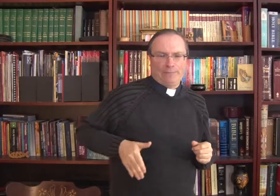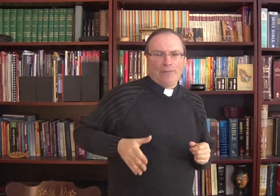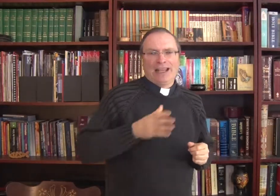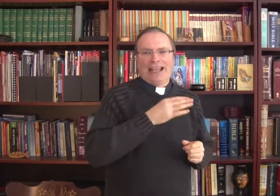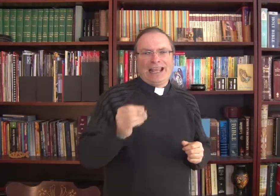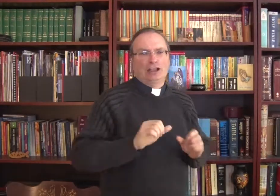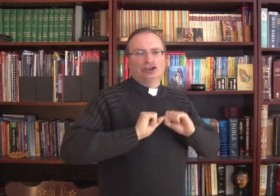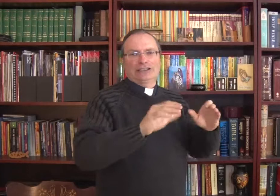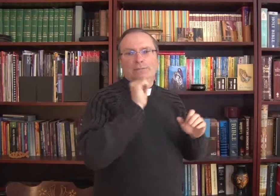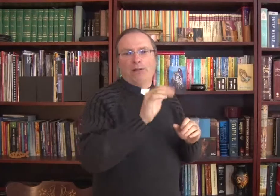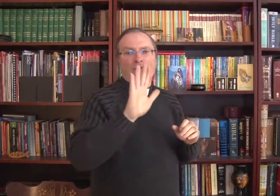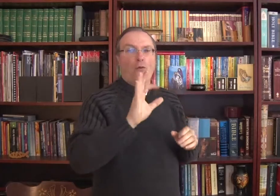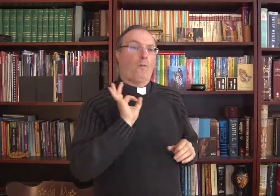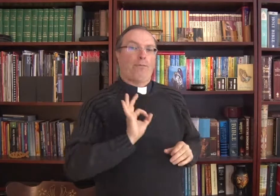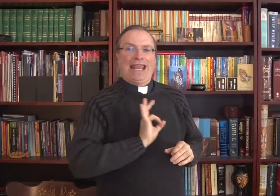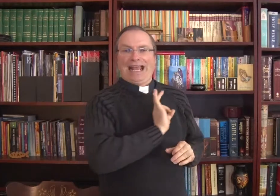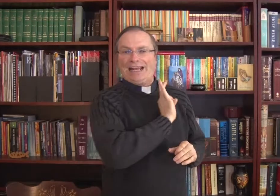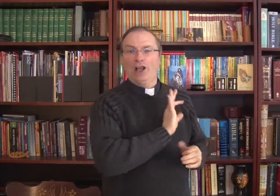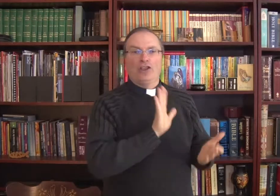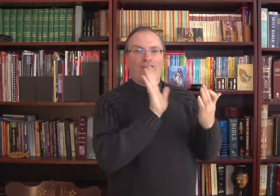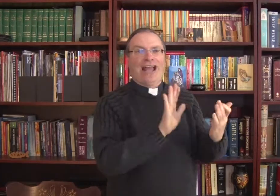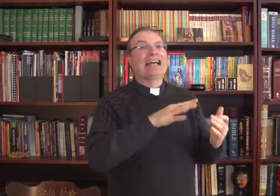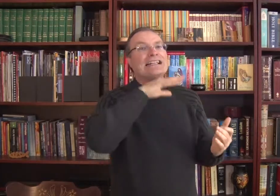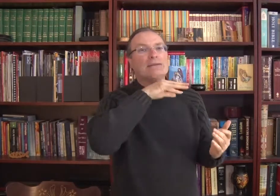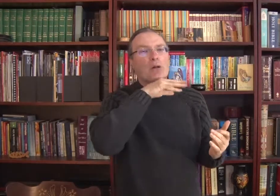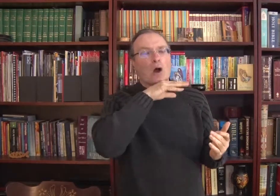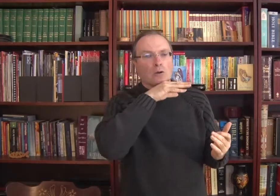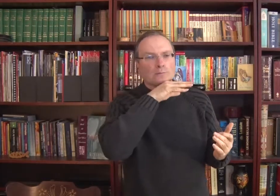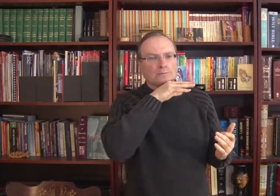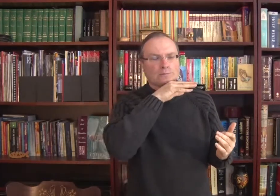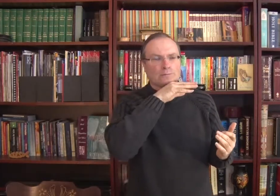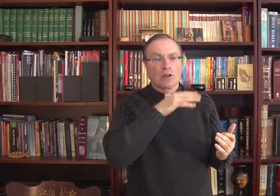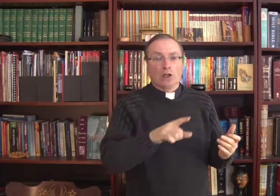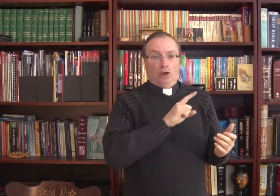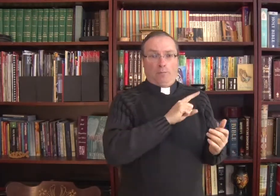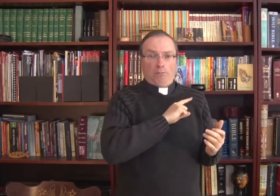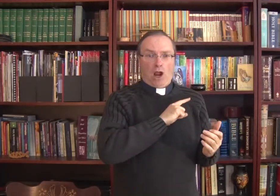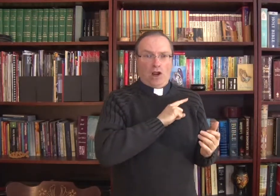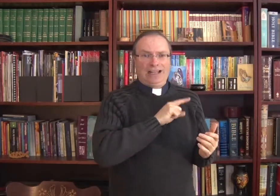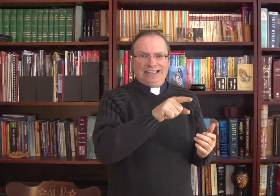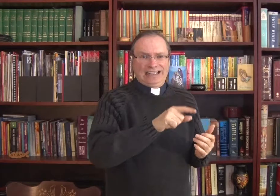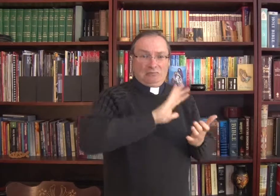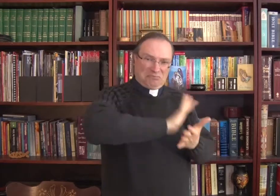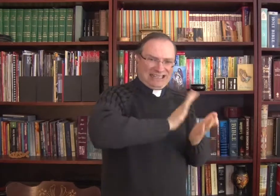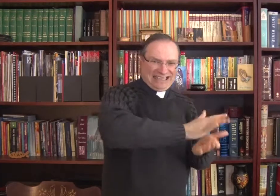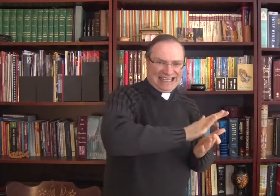et ne jetez pas vos perles devant les porcs, de peur qu’ils ne les piétinent